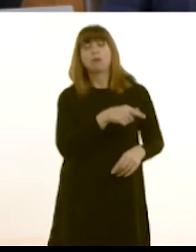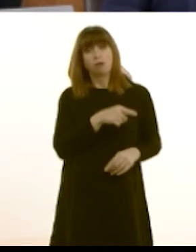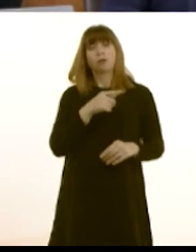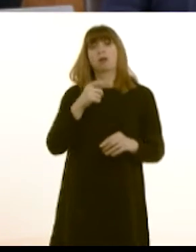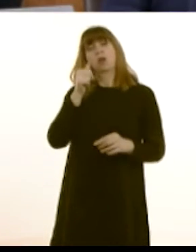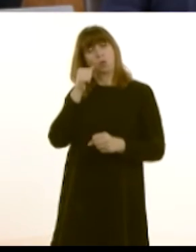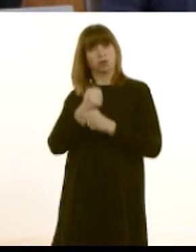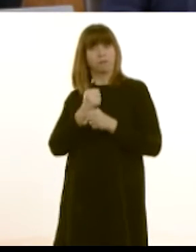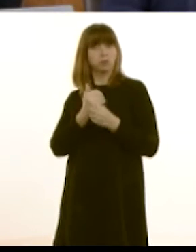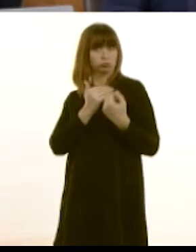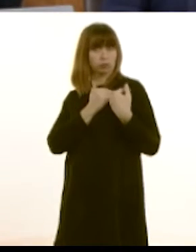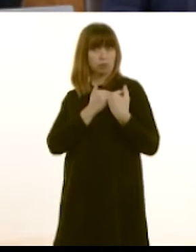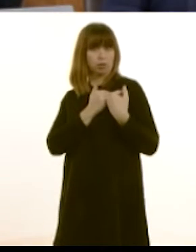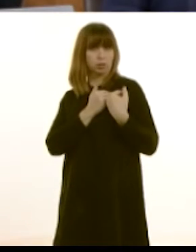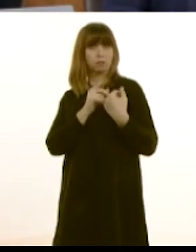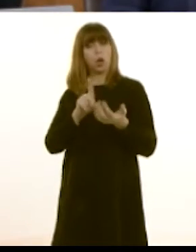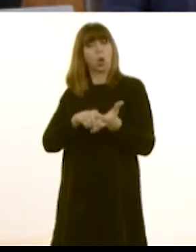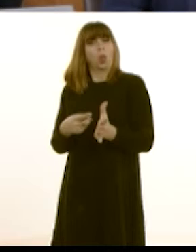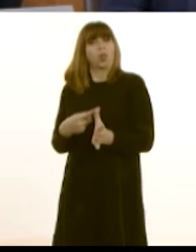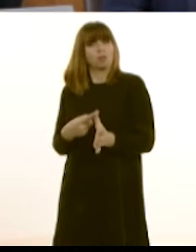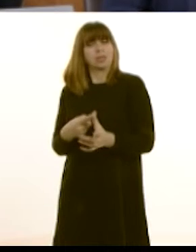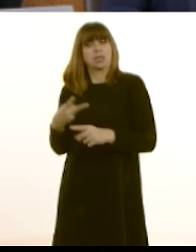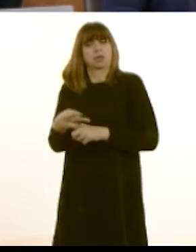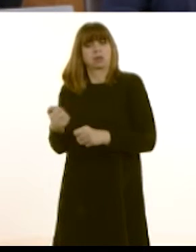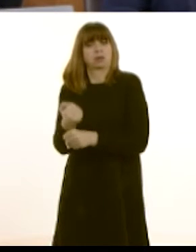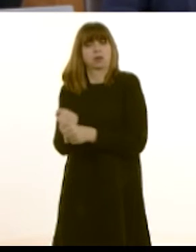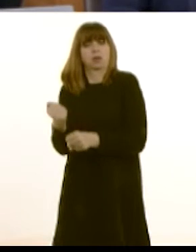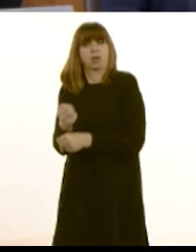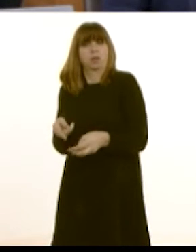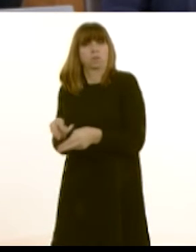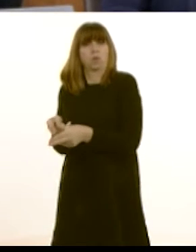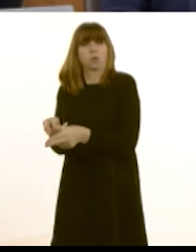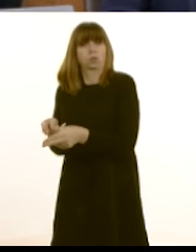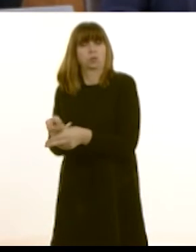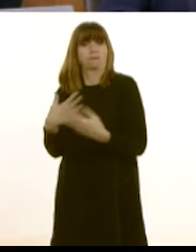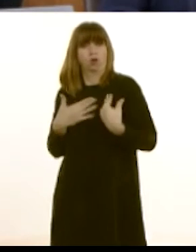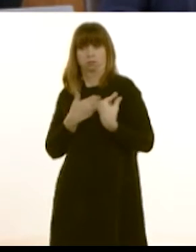Ond, wrth gwrs, byddwn yn erfyn ar unrhyw asiantaeth i ystyried y risgiau ym mhob rhan